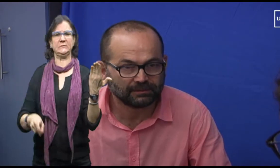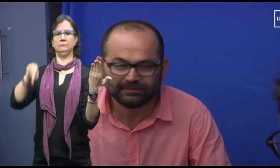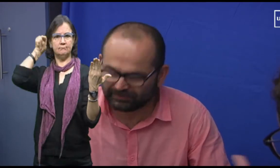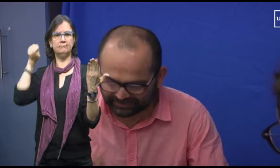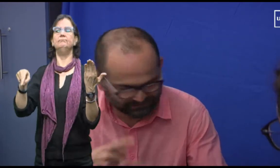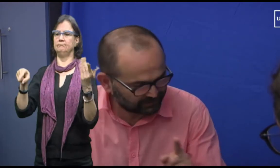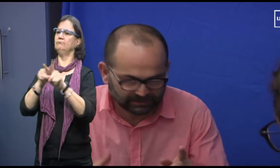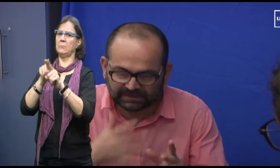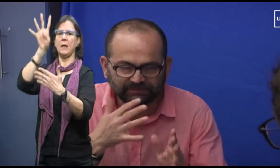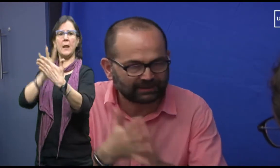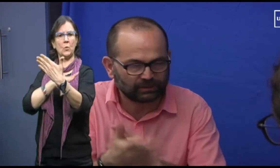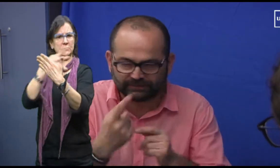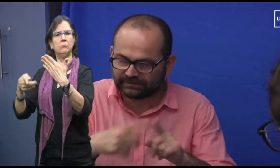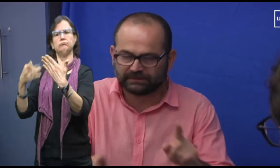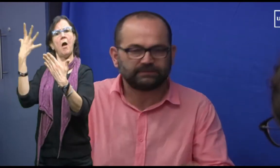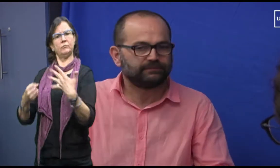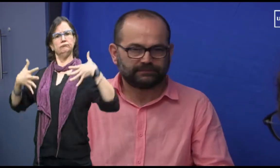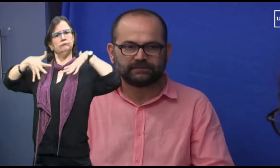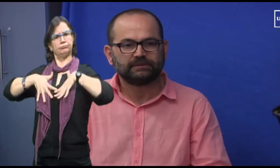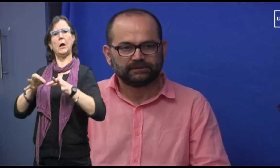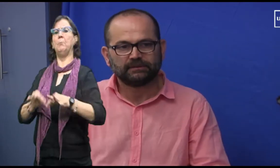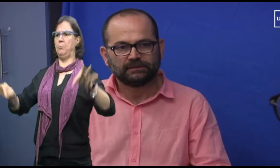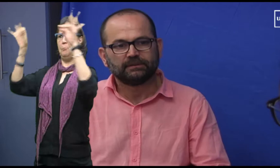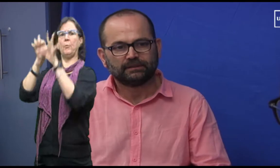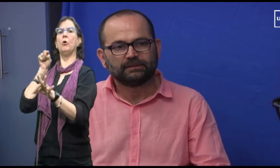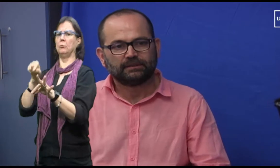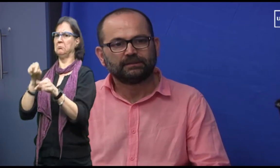enseñar y aprender para mejorar la capacitación de interpretación,